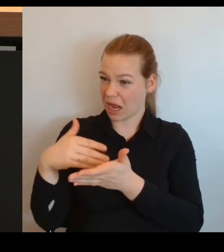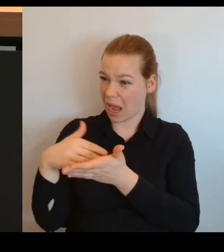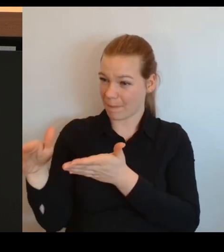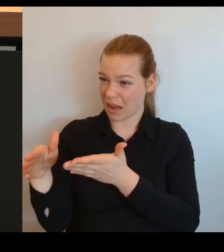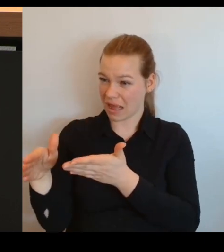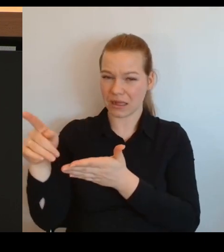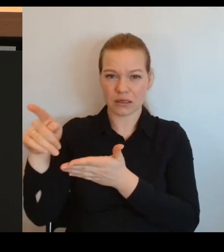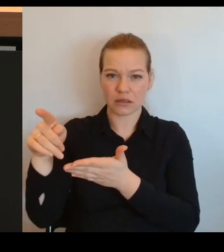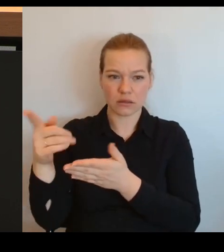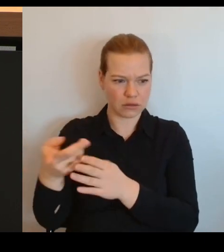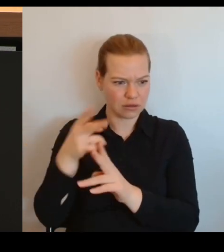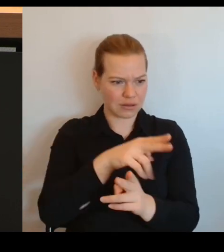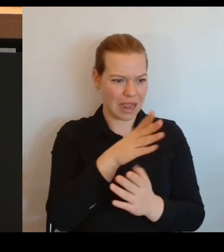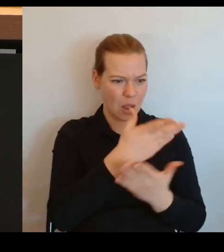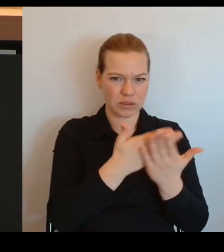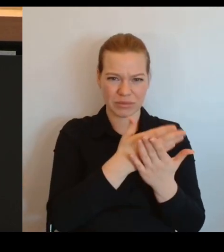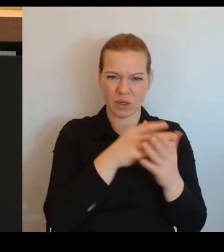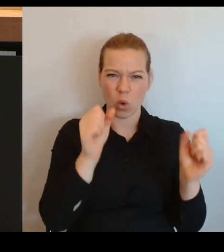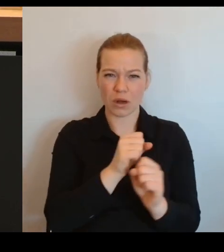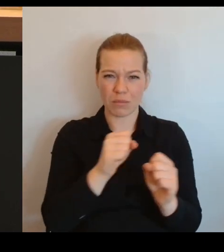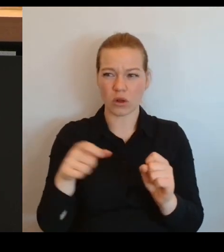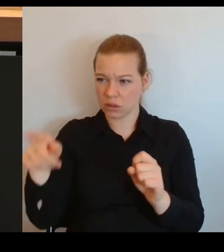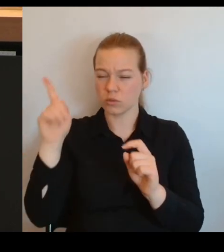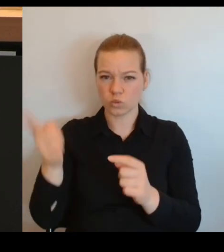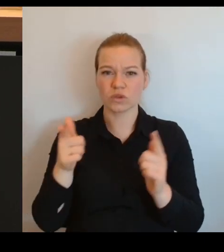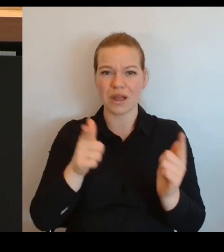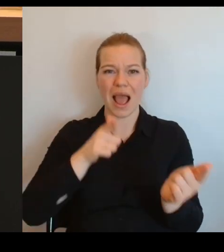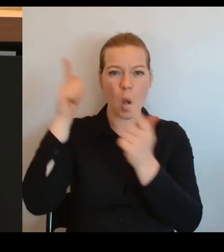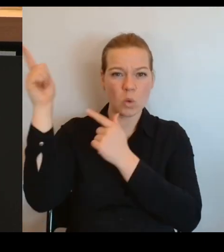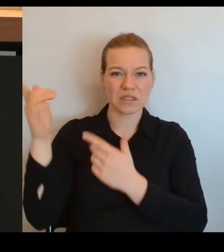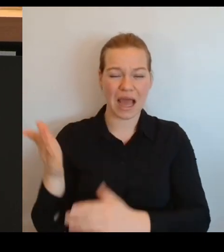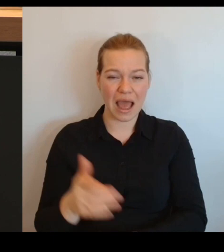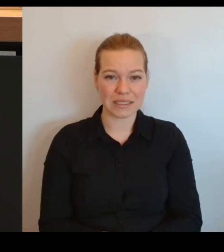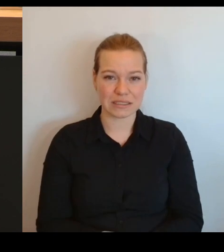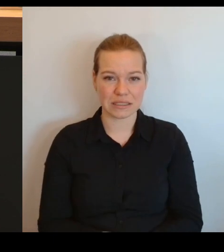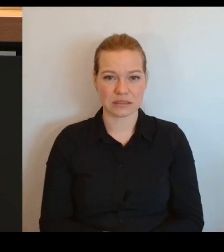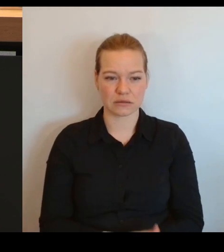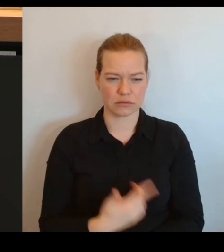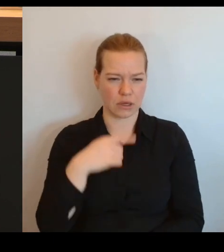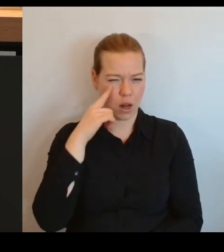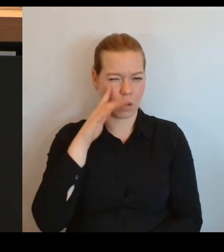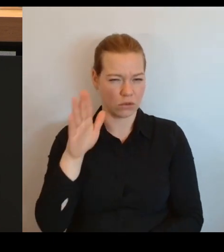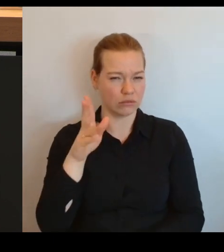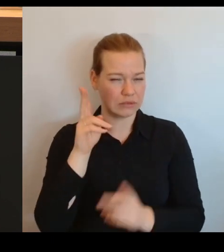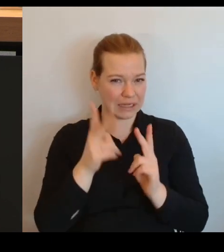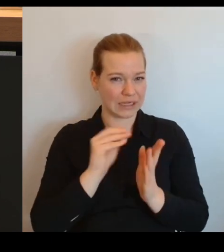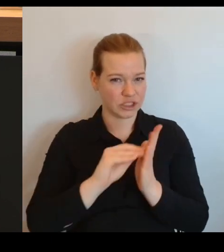Hoffe ich zumindest mal So und dann kommen wir mal zum Thema der Beschleunigung des ÖPNV, insbesondere der Busse und der Straßenbahn